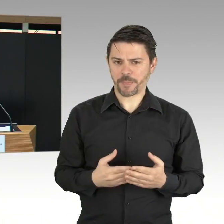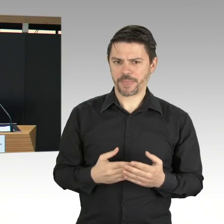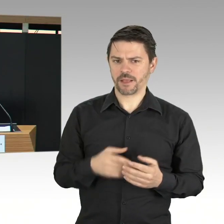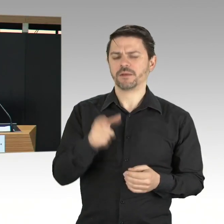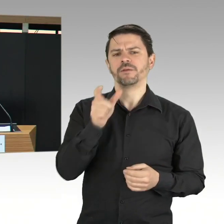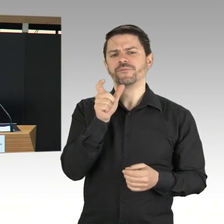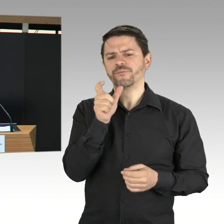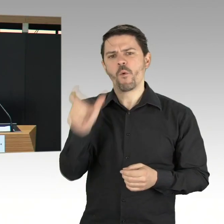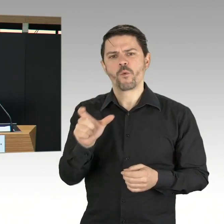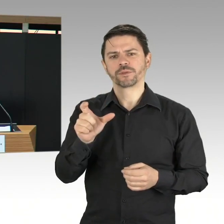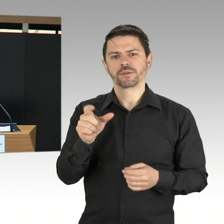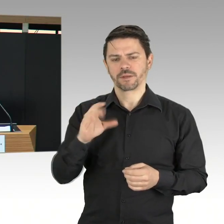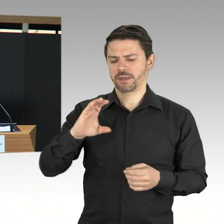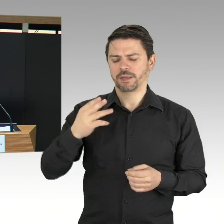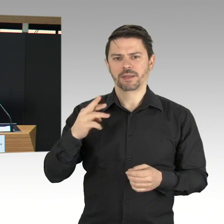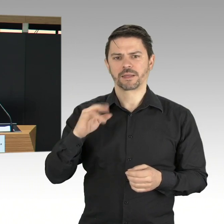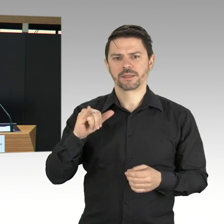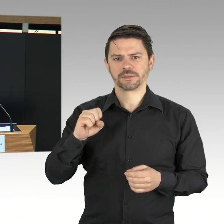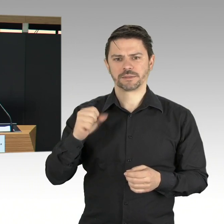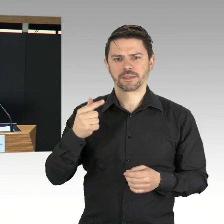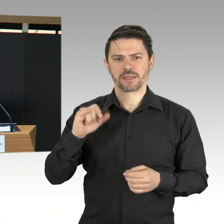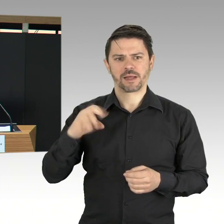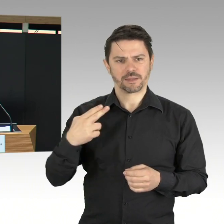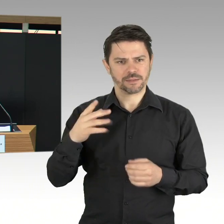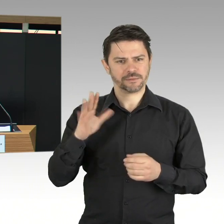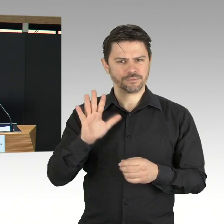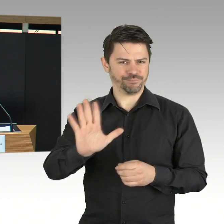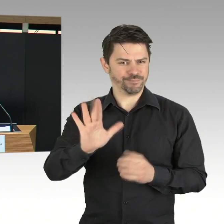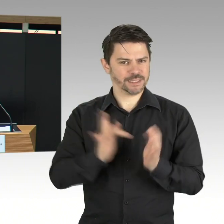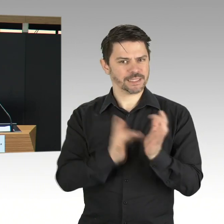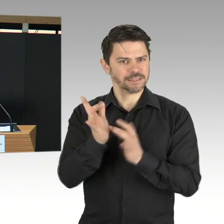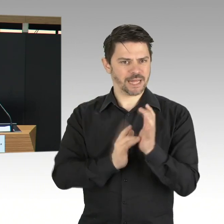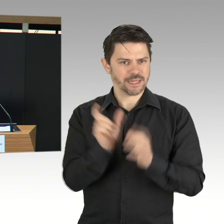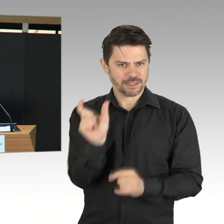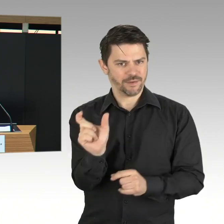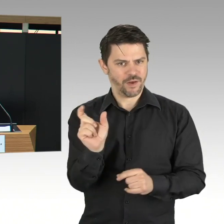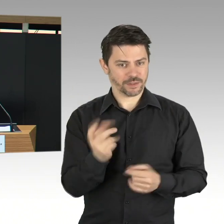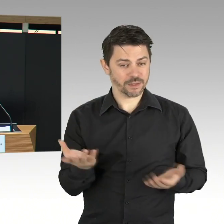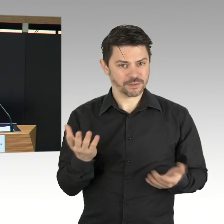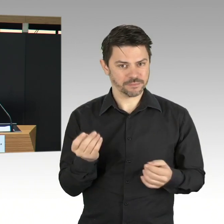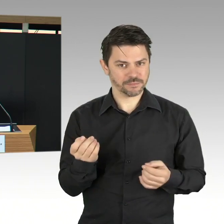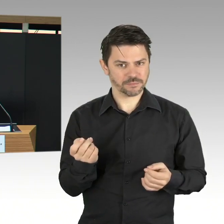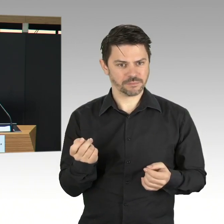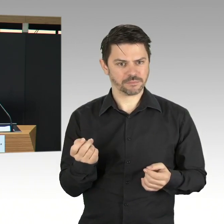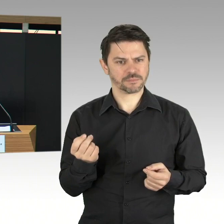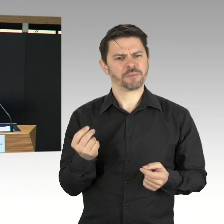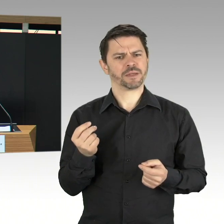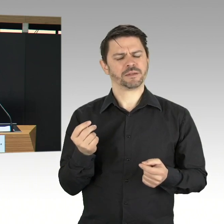wie Sie tatsächlich mit den Mieterinnen und Mietern, die mehrheitlich für den Mietendeckel sind, umgehen wollen.